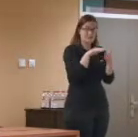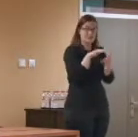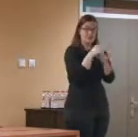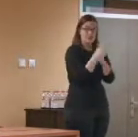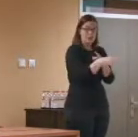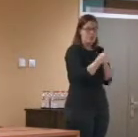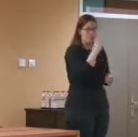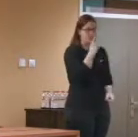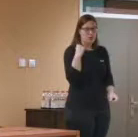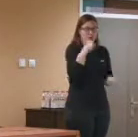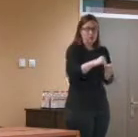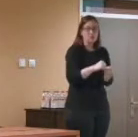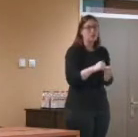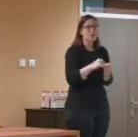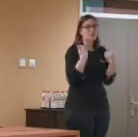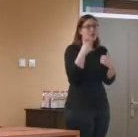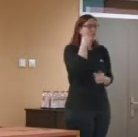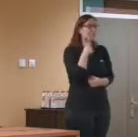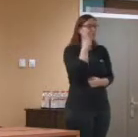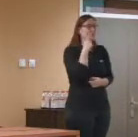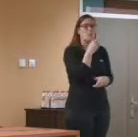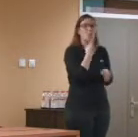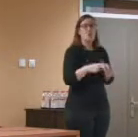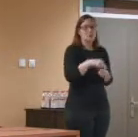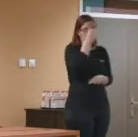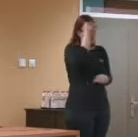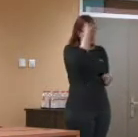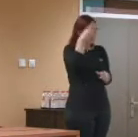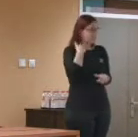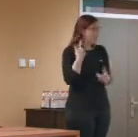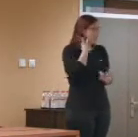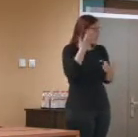políticos pensaran que hicieran lo que hicieran nunca les iban a pillar, y